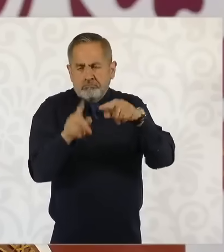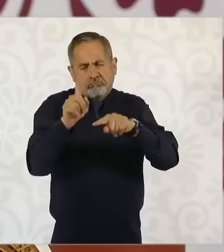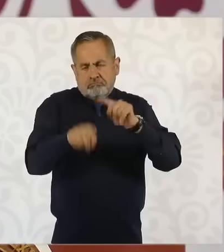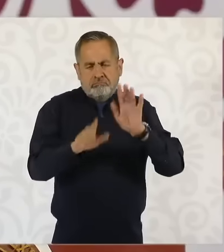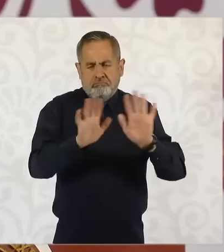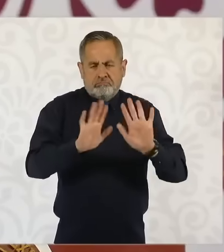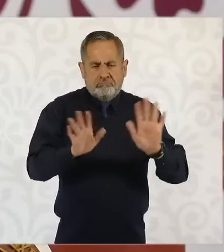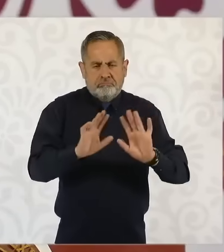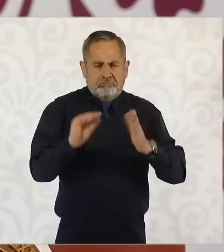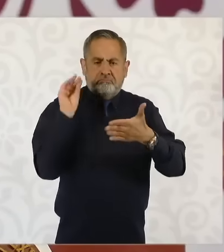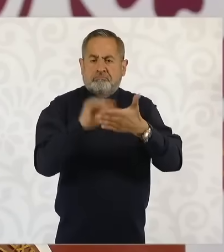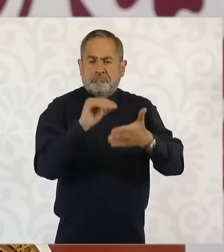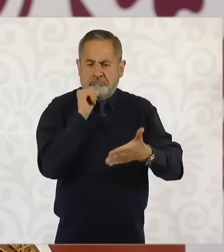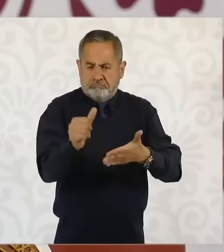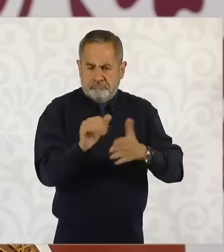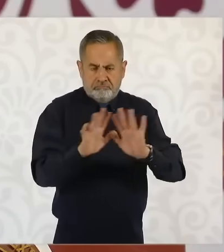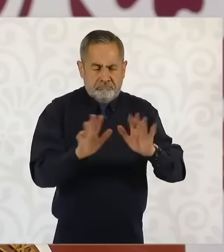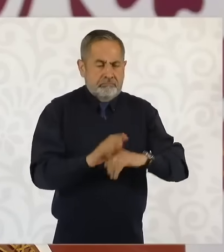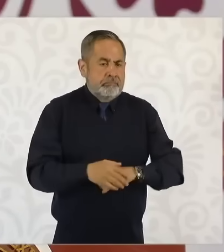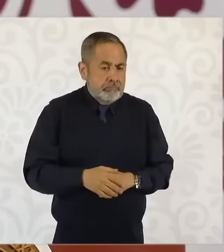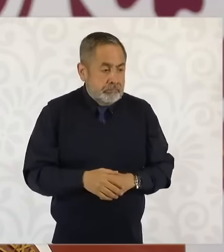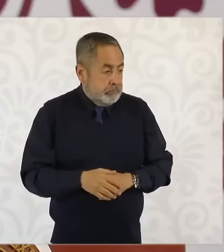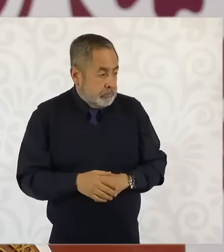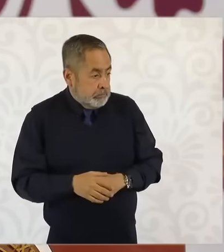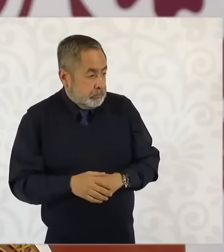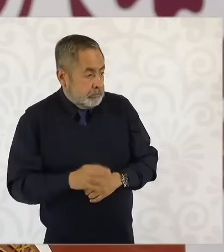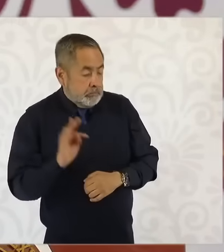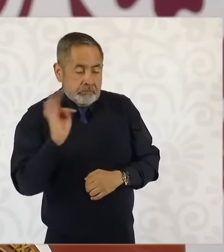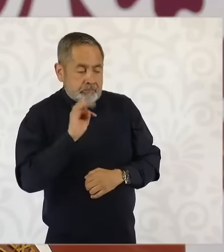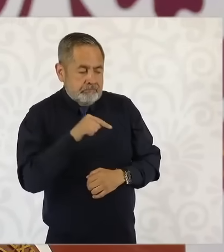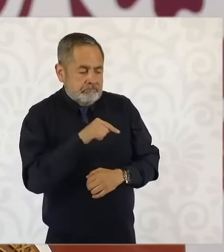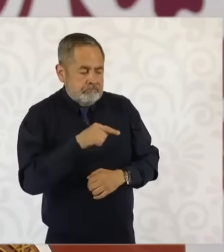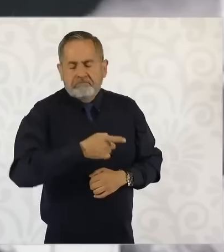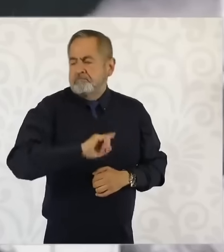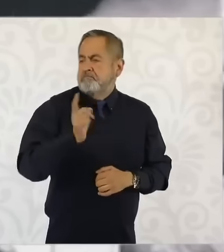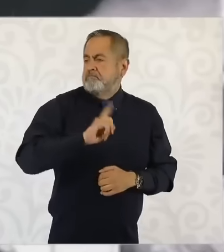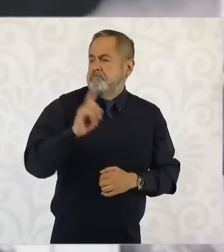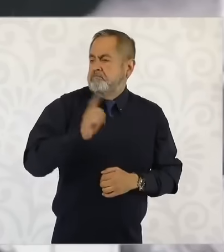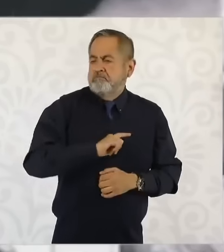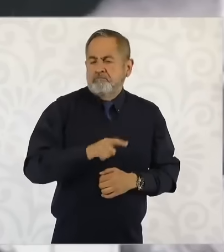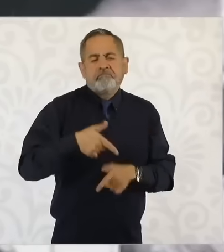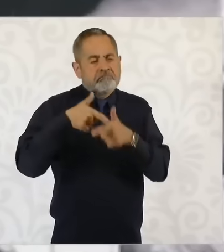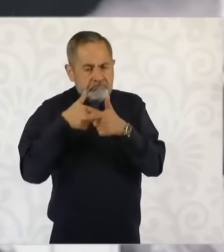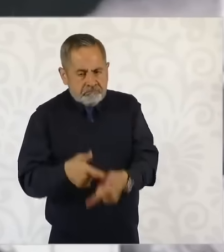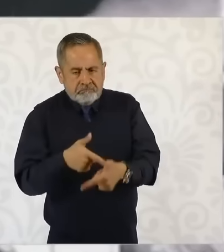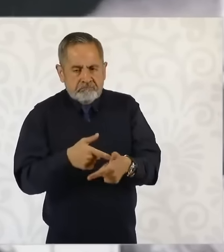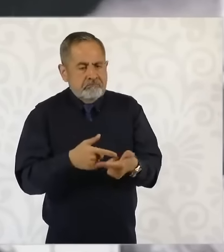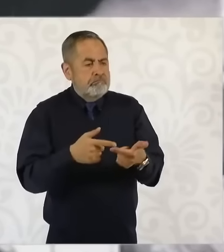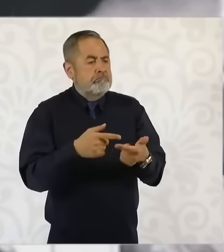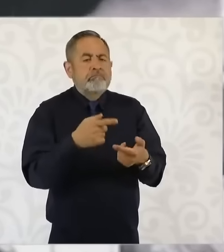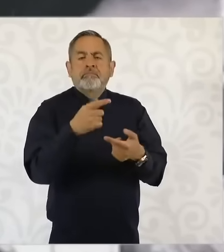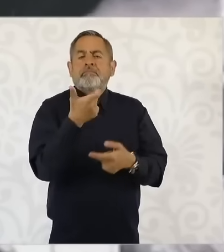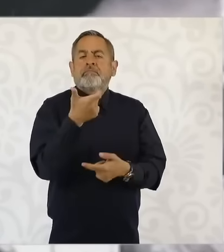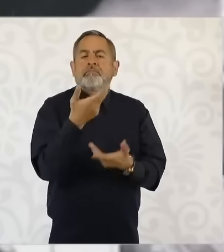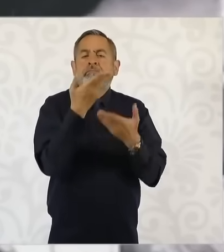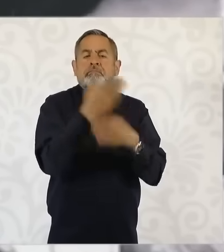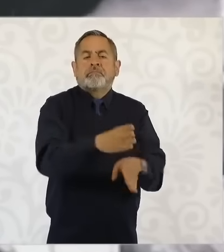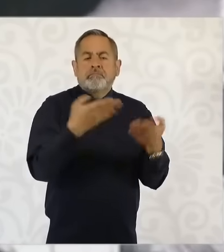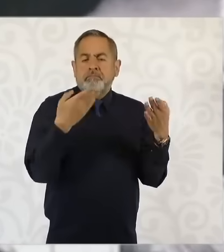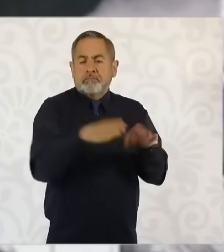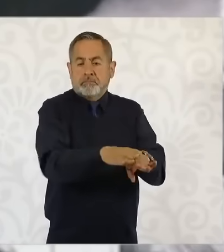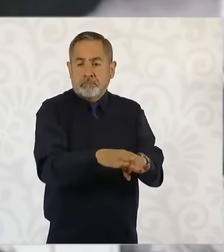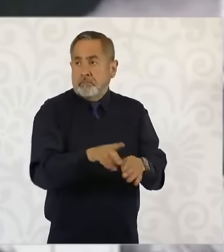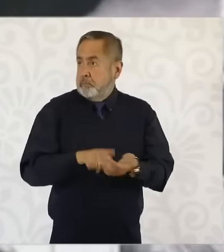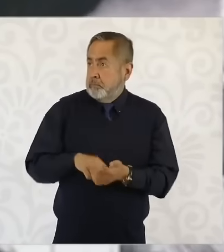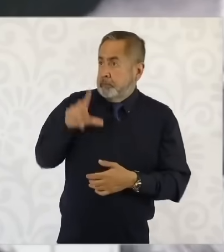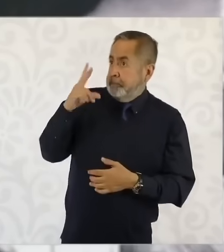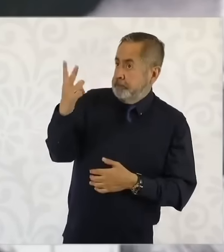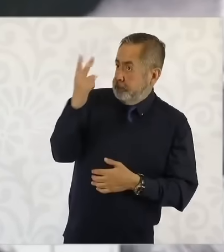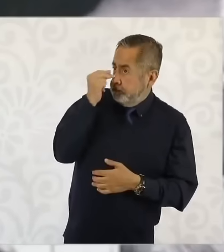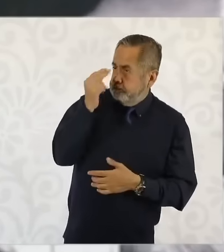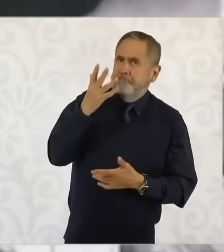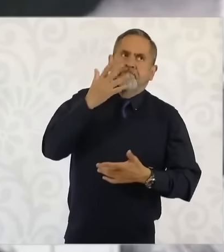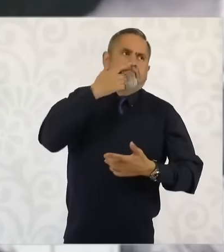si no es así la persona tiene derecho a objetar la resolución del titular de la WIF en el tribunal de